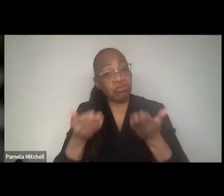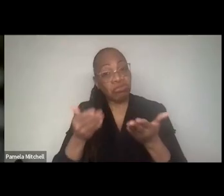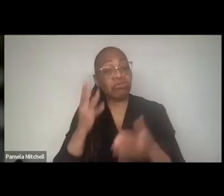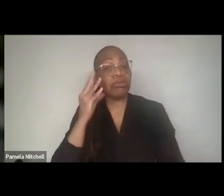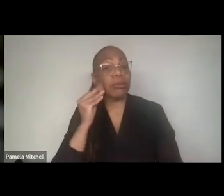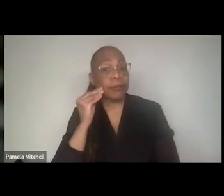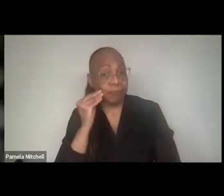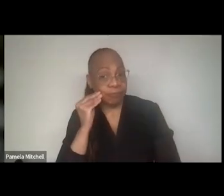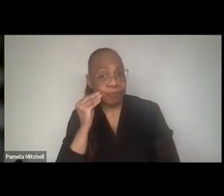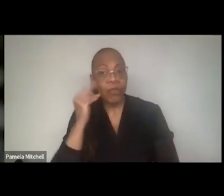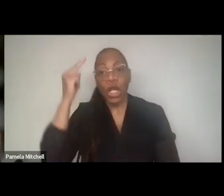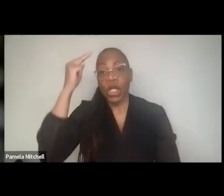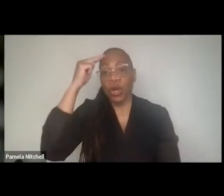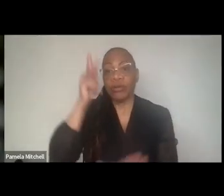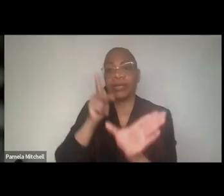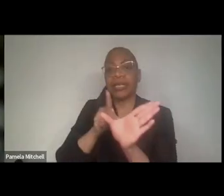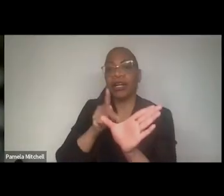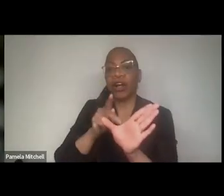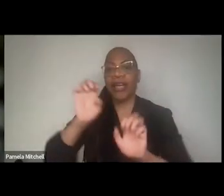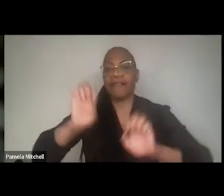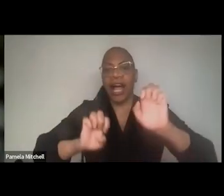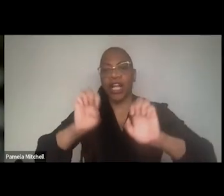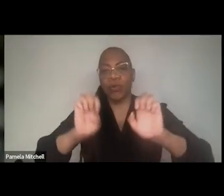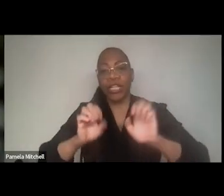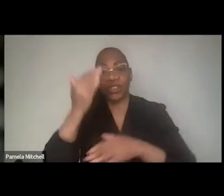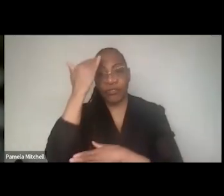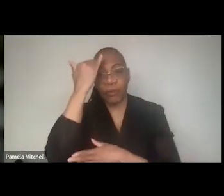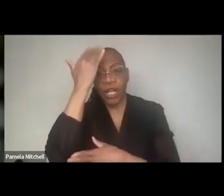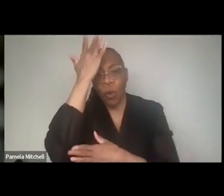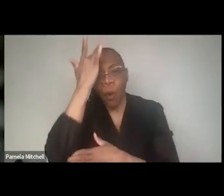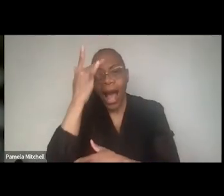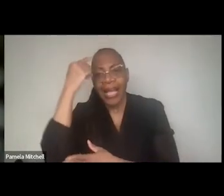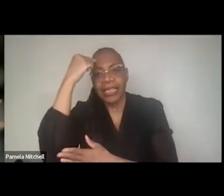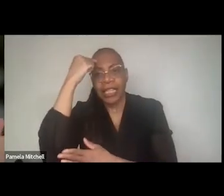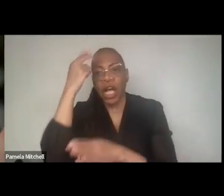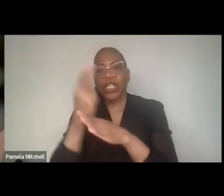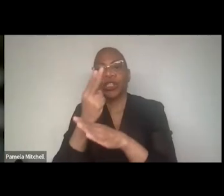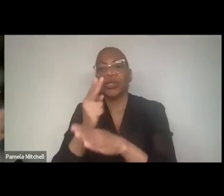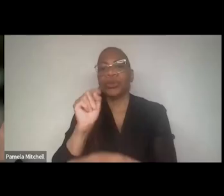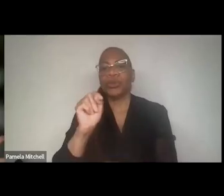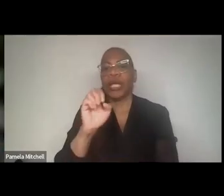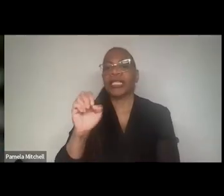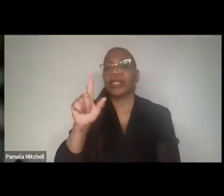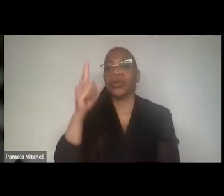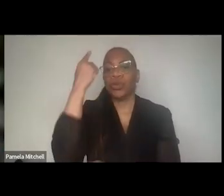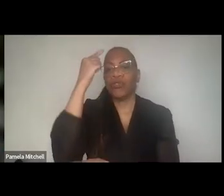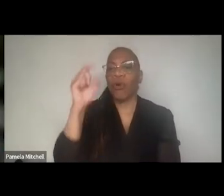La evaluación neuropsicológica, con la que probablemente todos ustedes estén familiarizados, porque se usa comúnmente como herramienta para SSI y SOAR,